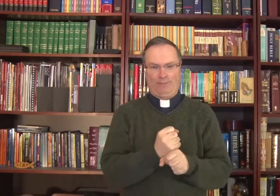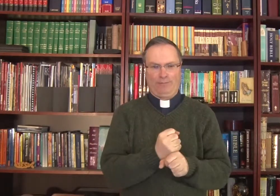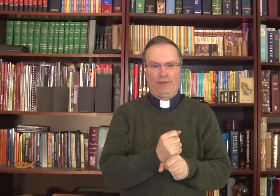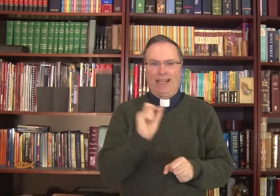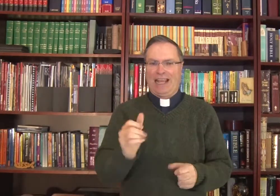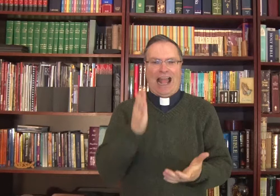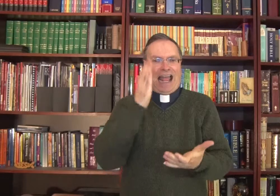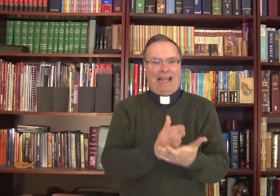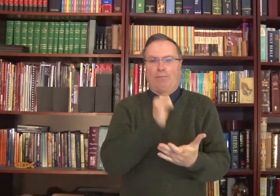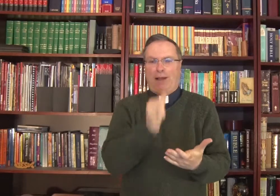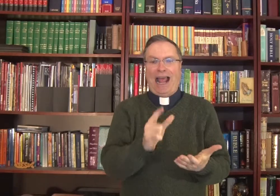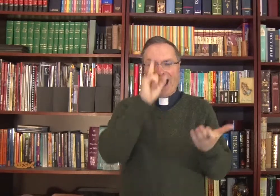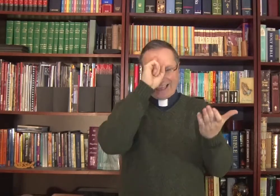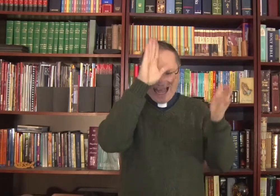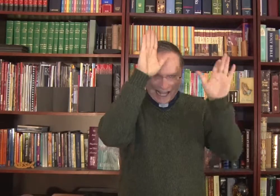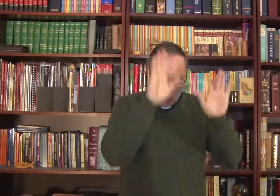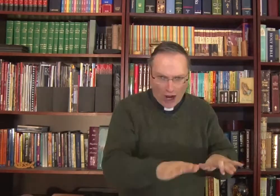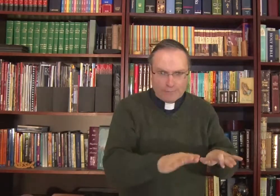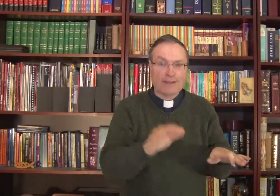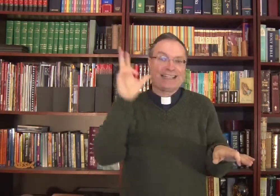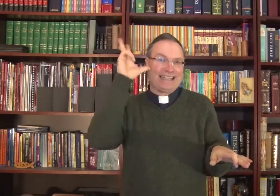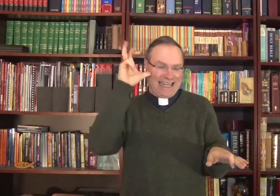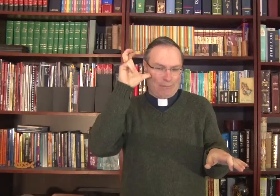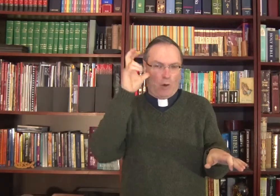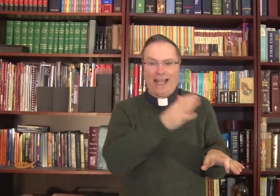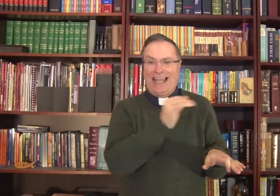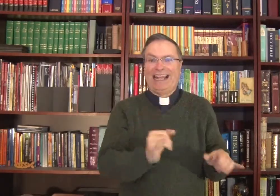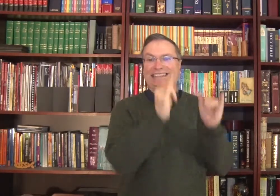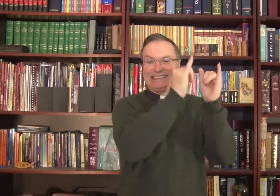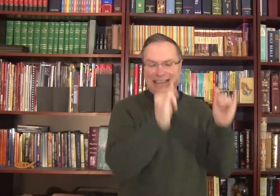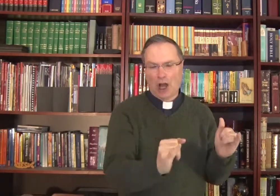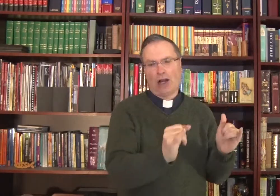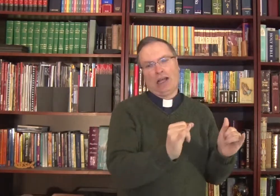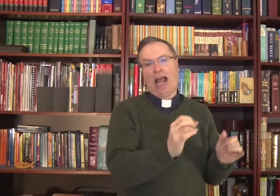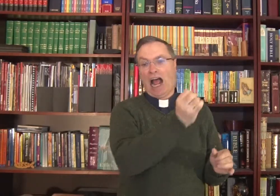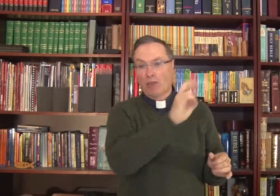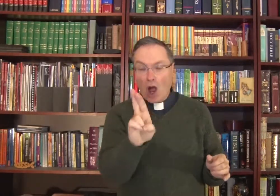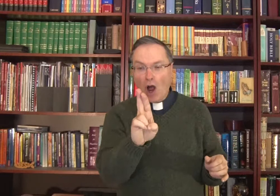ils ne cessèrent pas d’adorer les démons et les idoles en or,